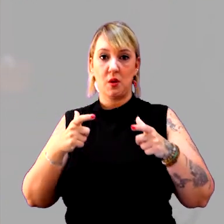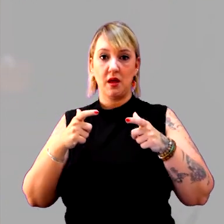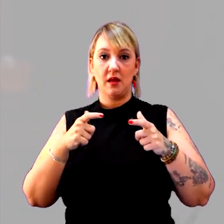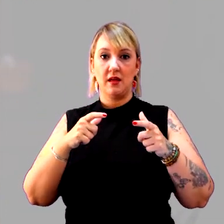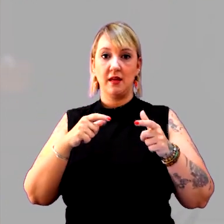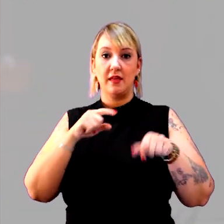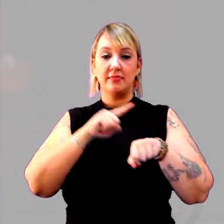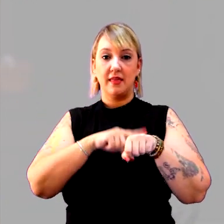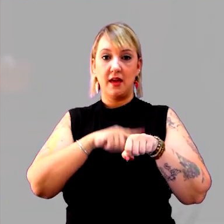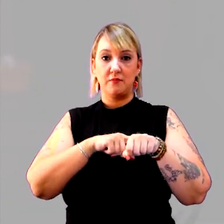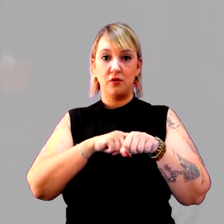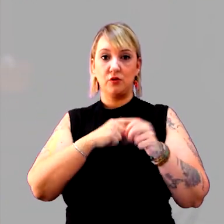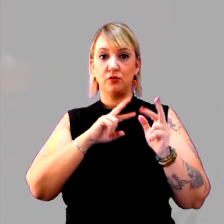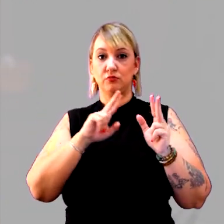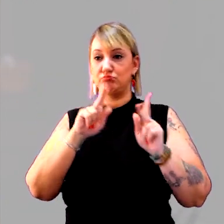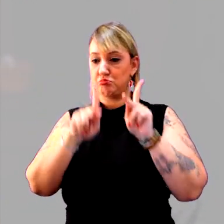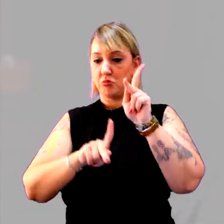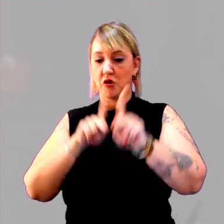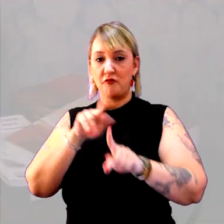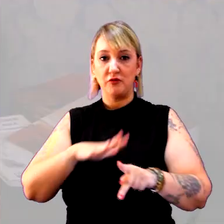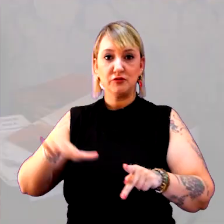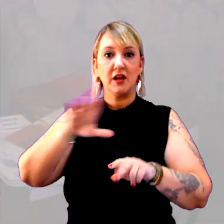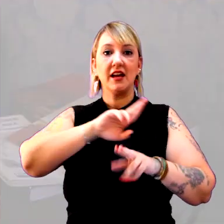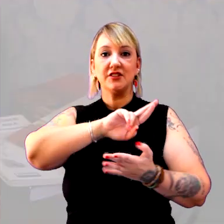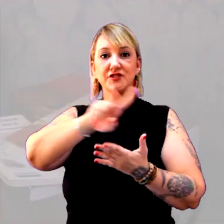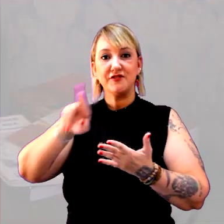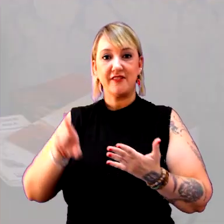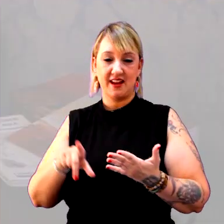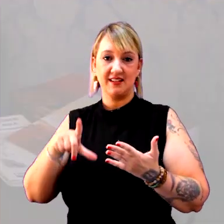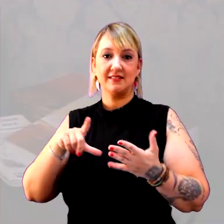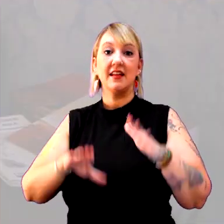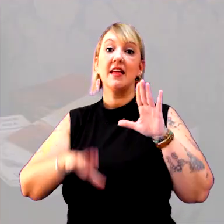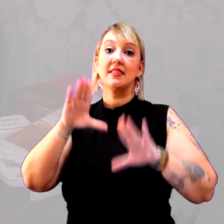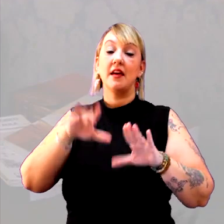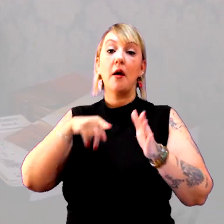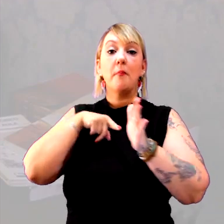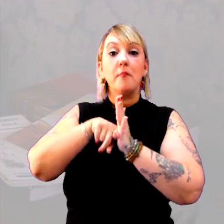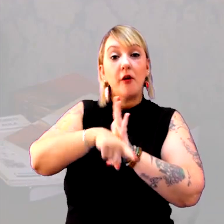com todos os povos. Ela é diversa e depende do aprofundamento da problematização.